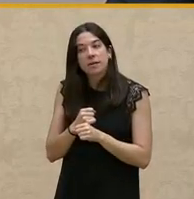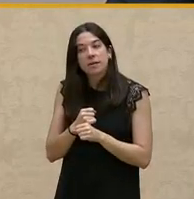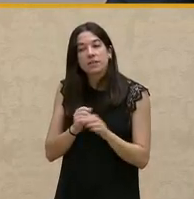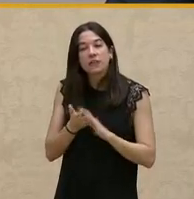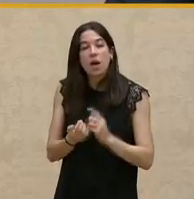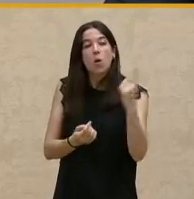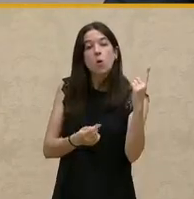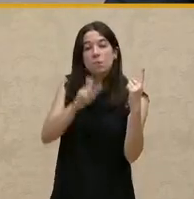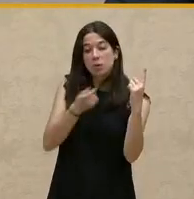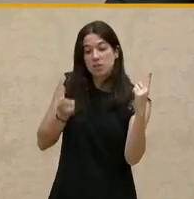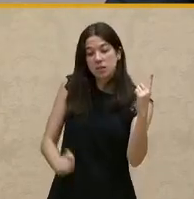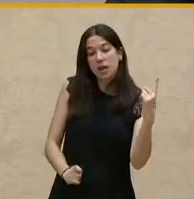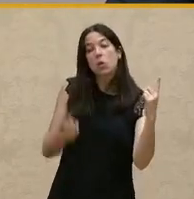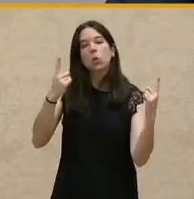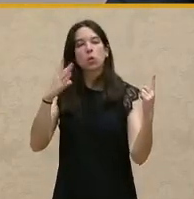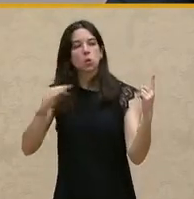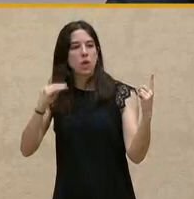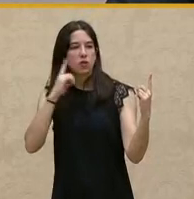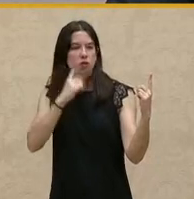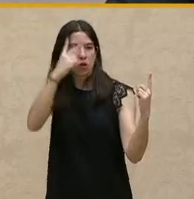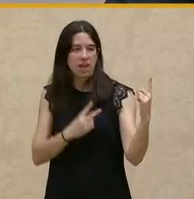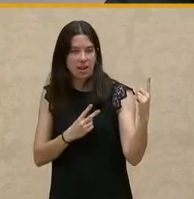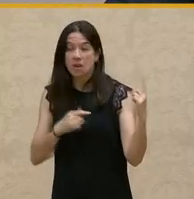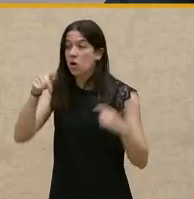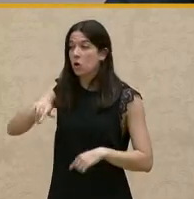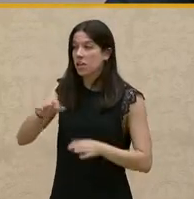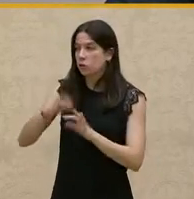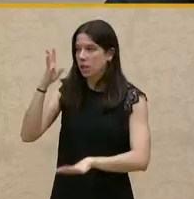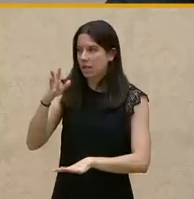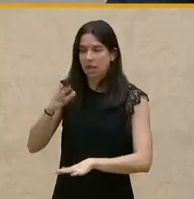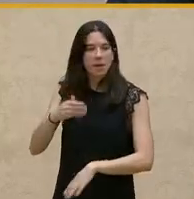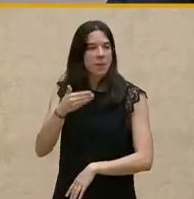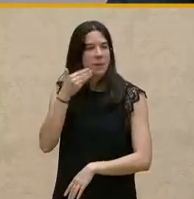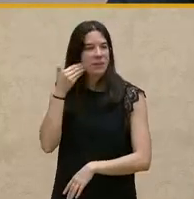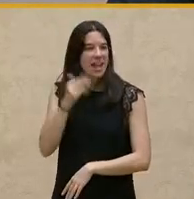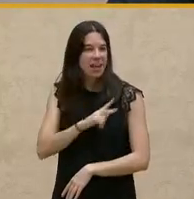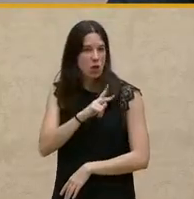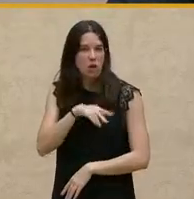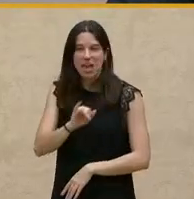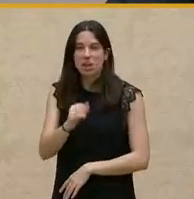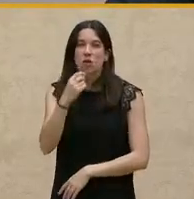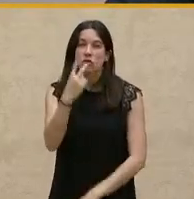sordoceguera. Hoy tenemos la suerte y privilegio de contar con dos intérpretes y guía intérpretes.